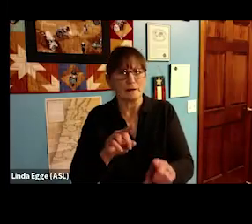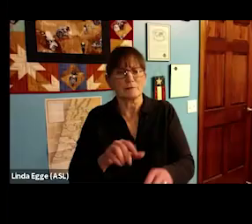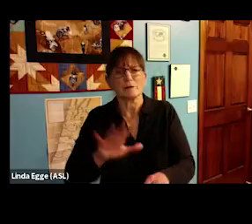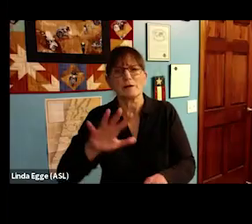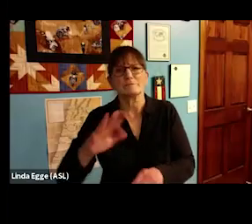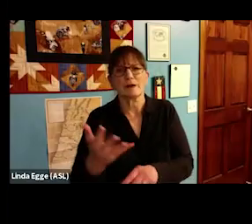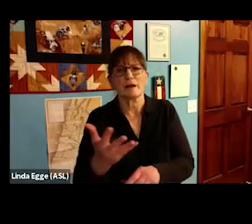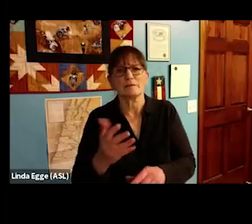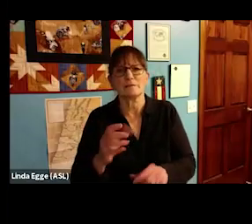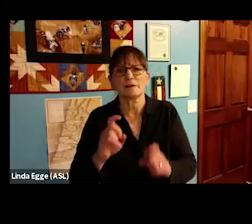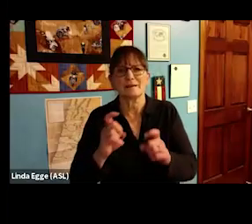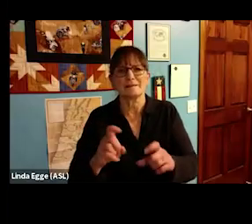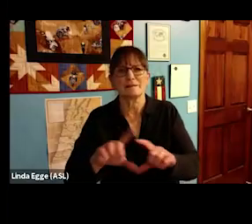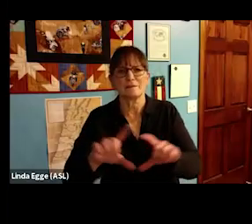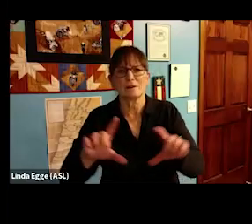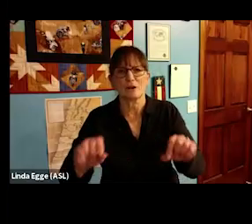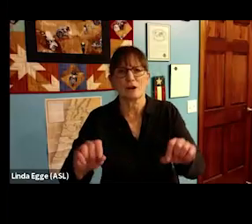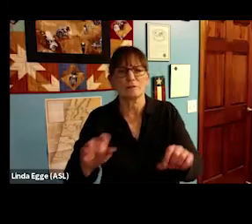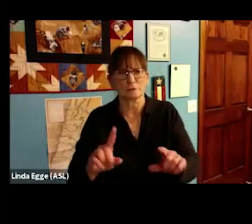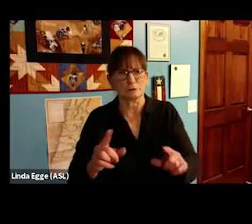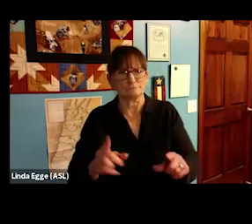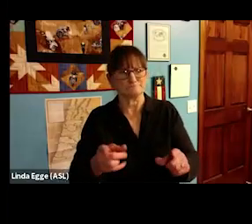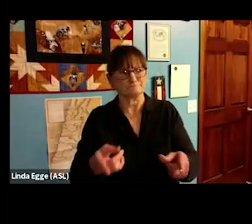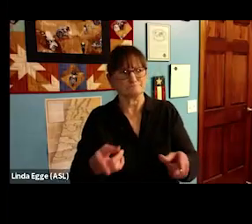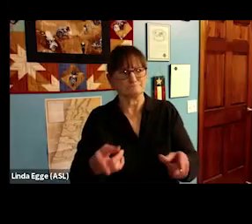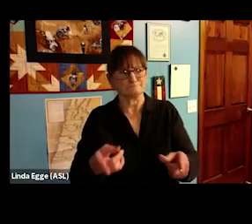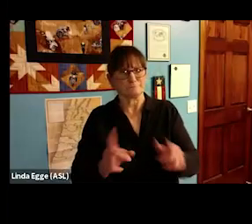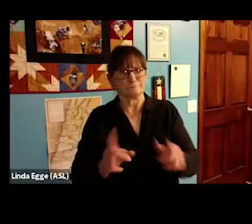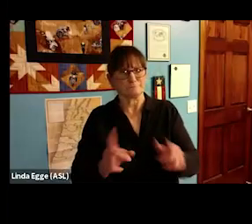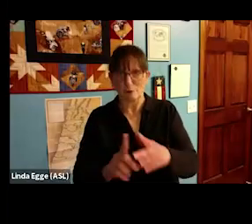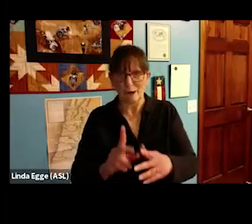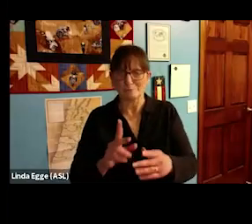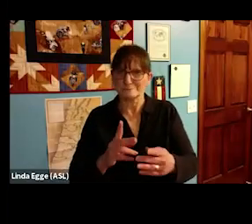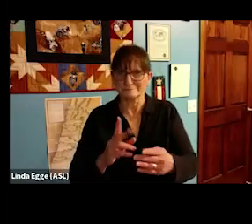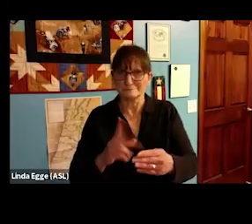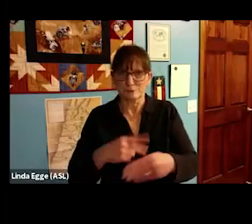Voy a continuar con la diapositiva 21. Avísenme.